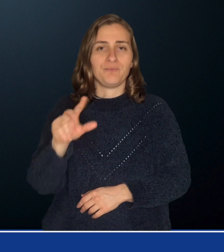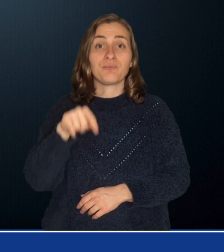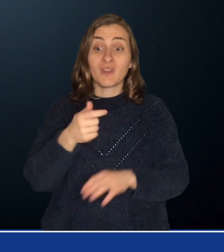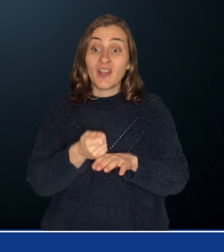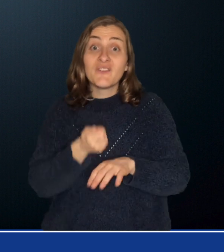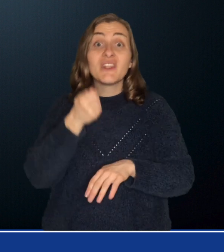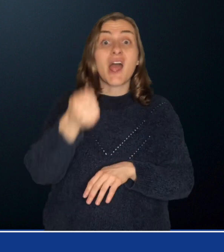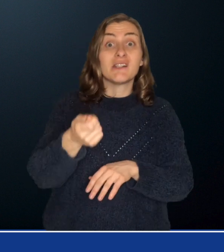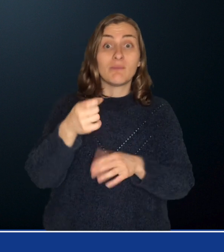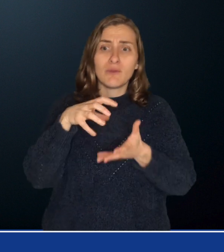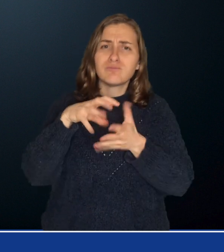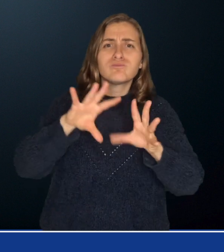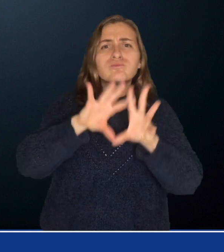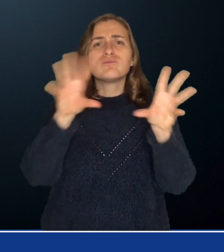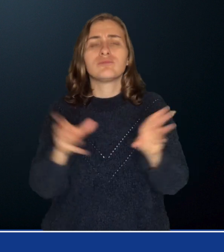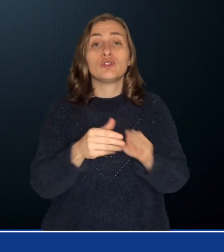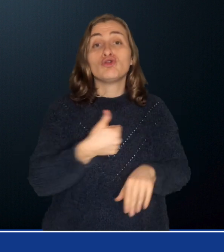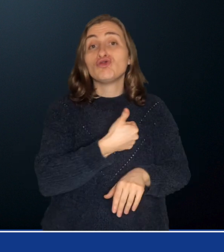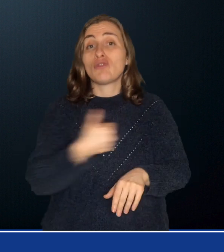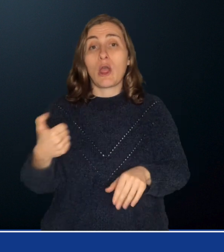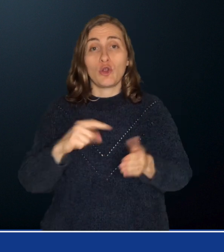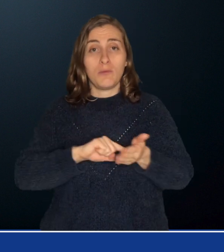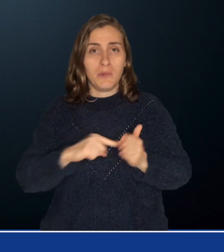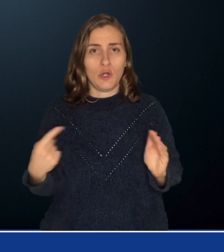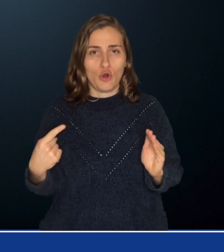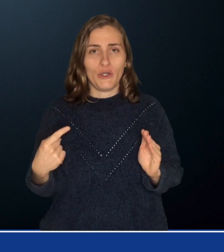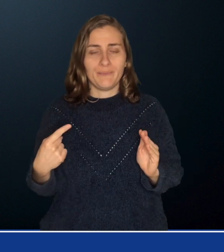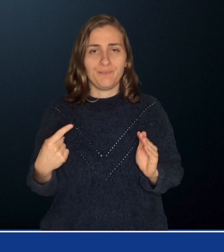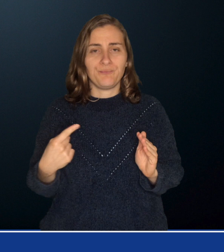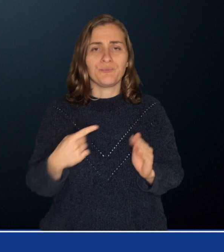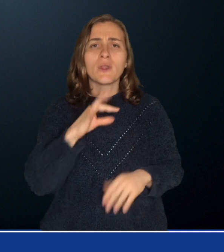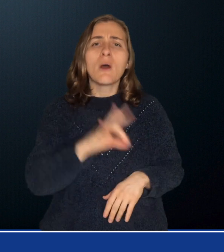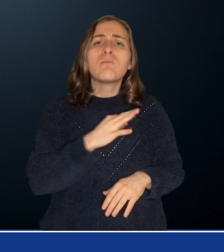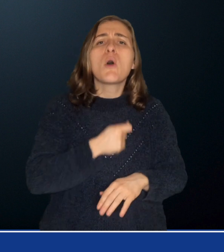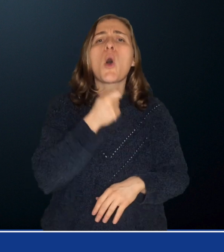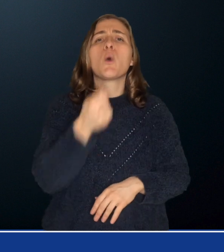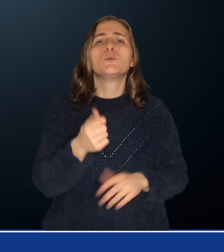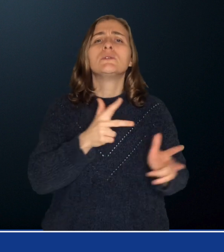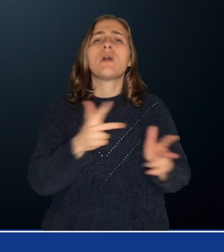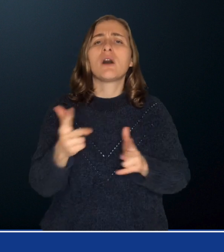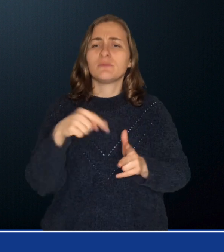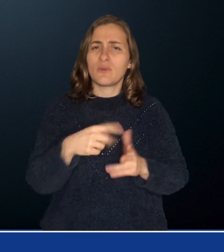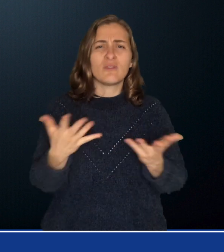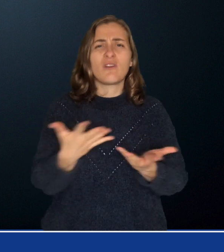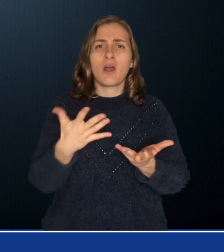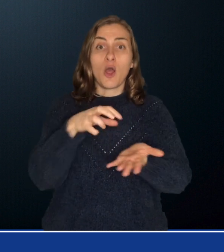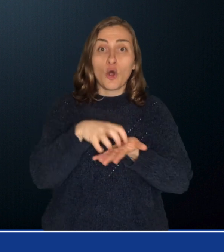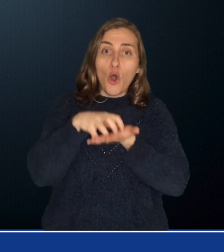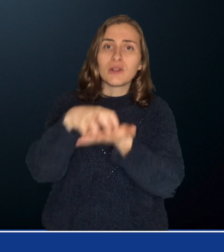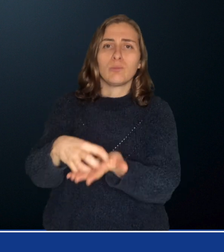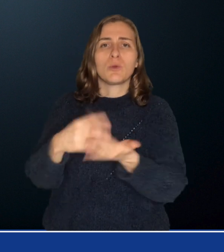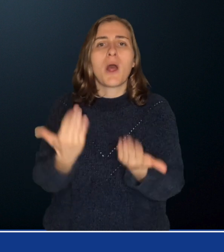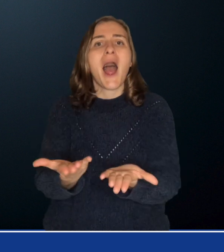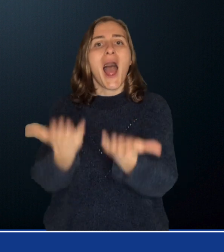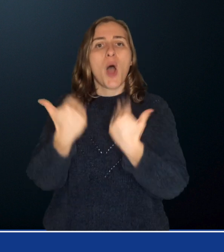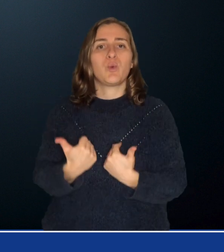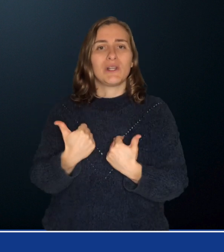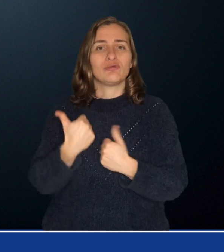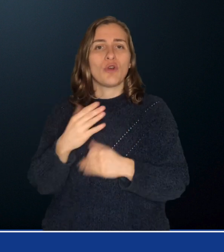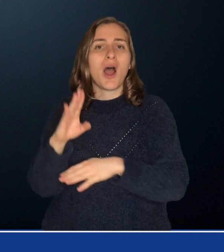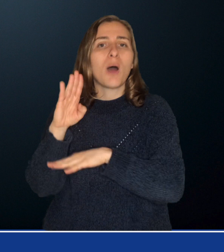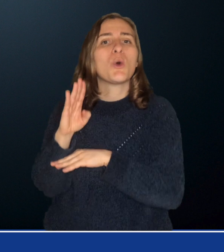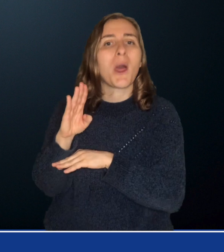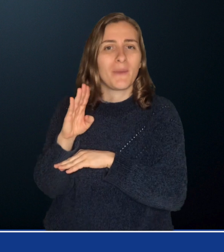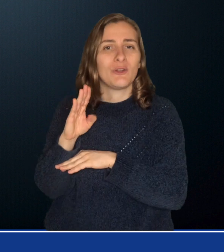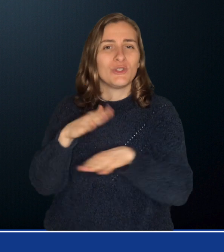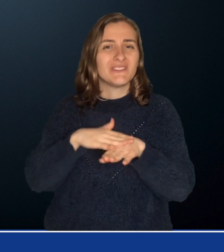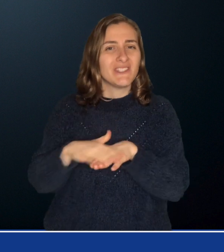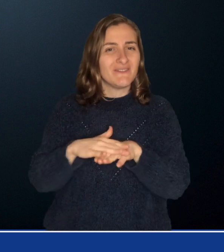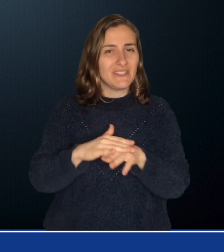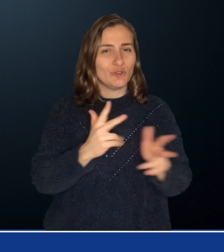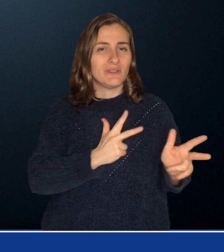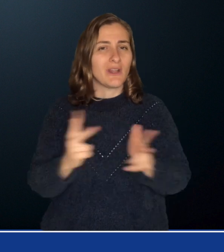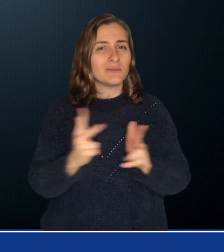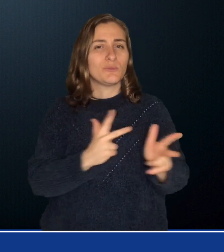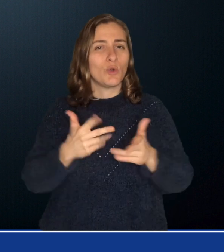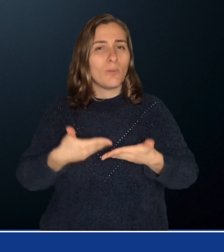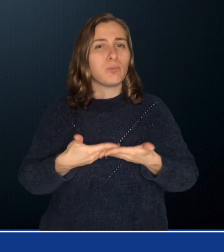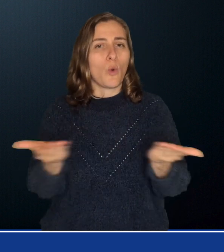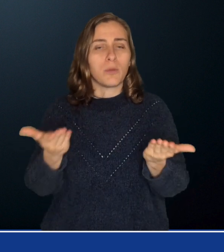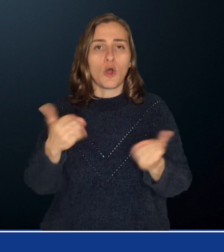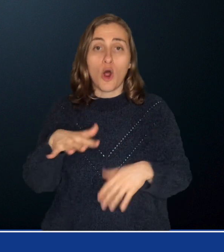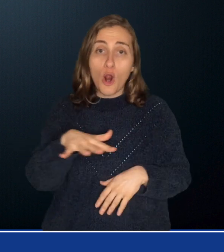istituendo un fondo di 100 milioni per l'acquisto di un abbonamento al trasporto pubblico